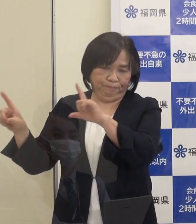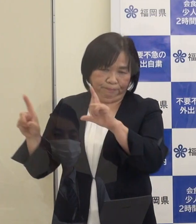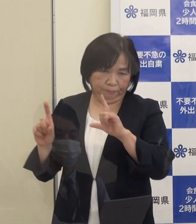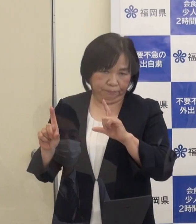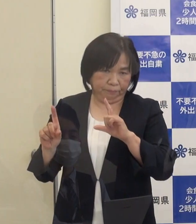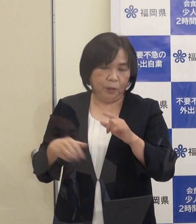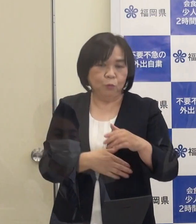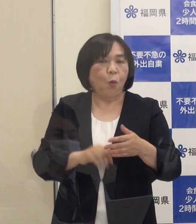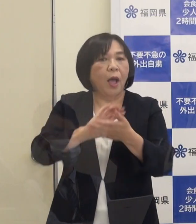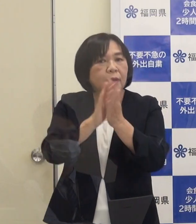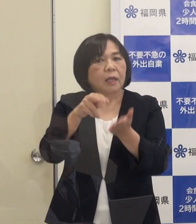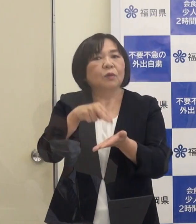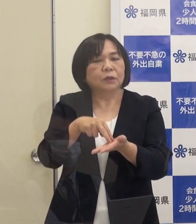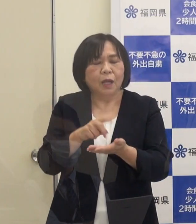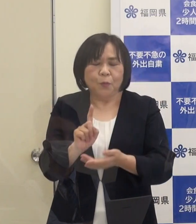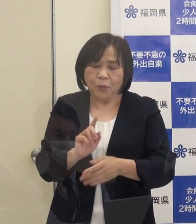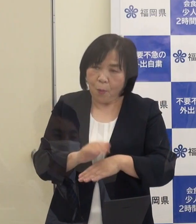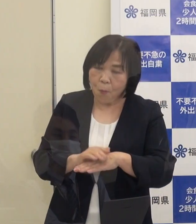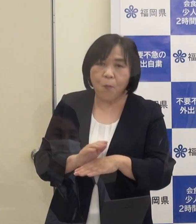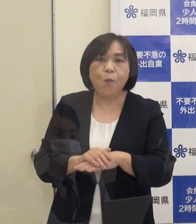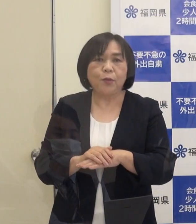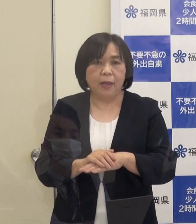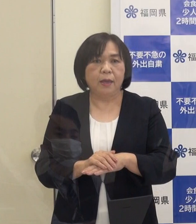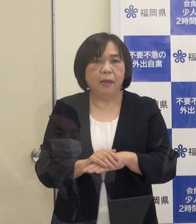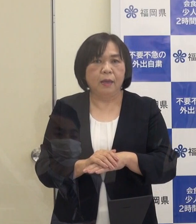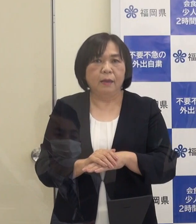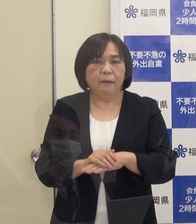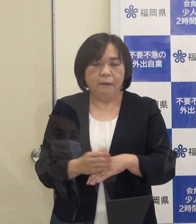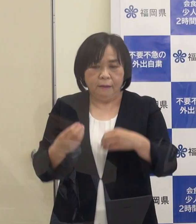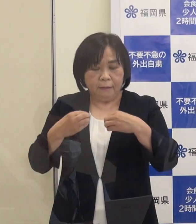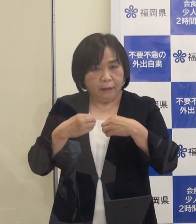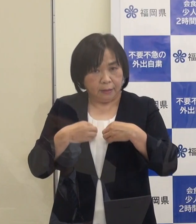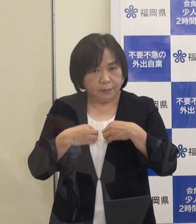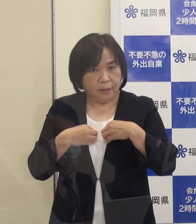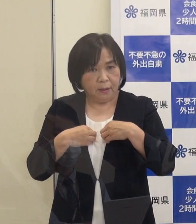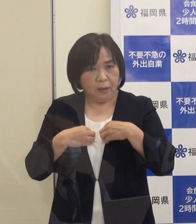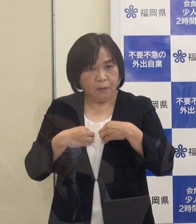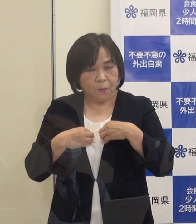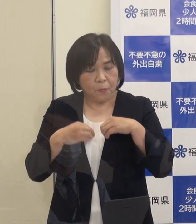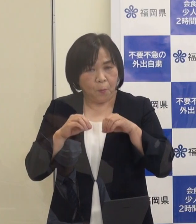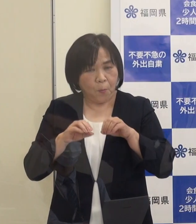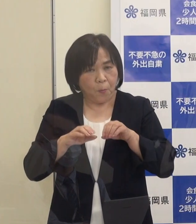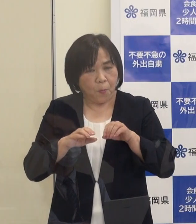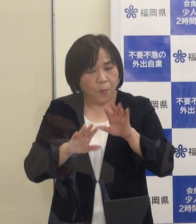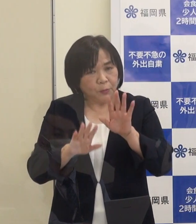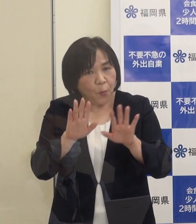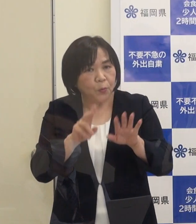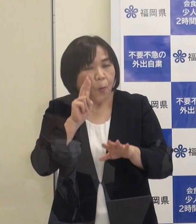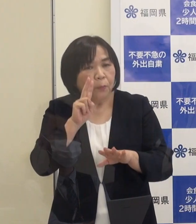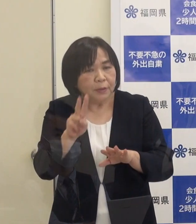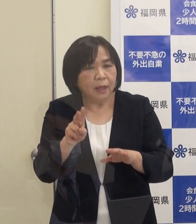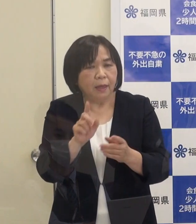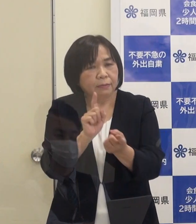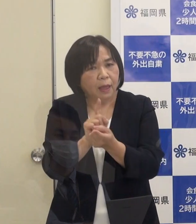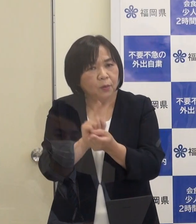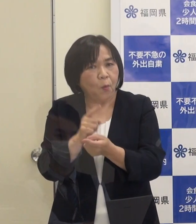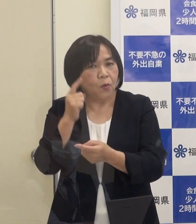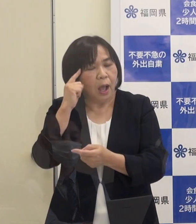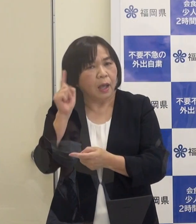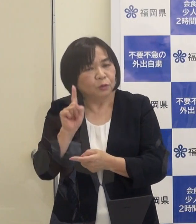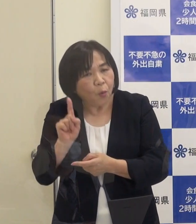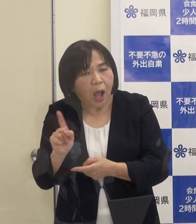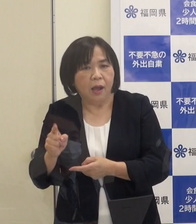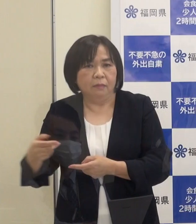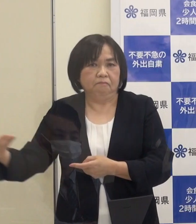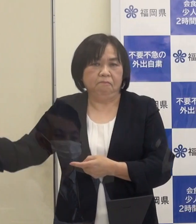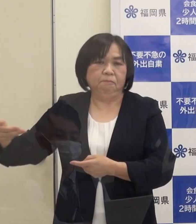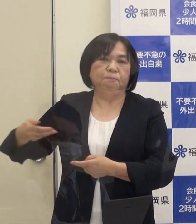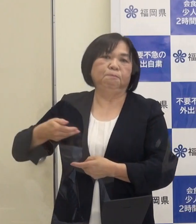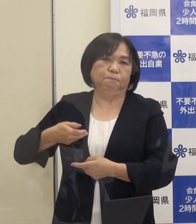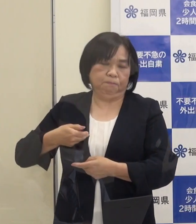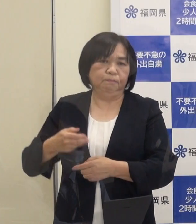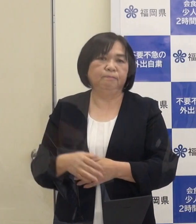「県として感染状況をみて対応を考えているか」ということでしたので